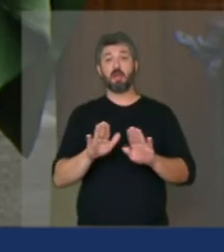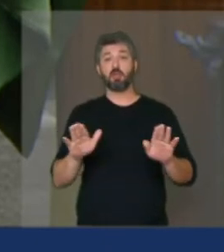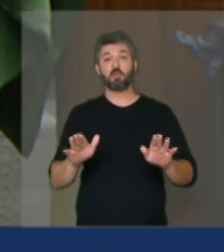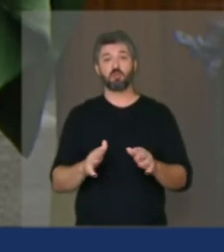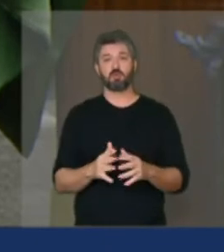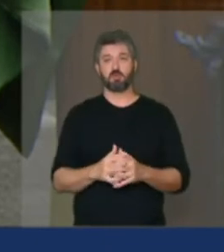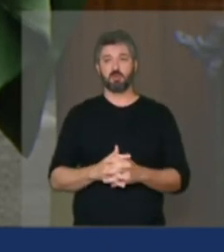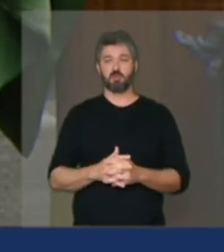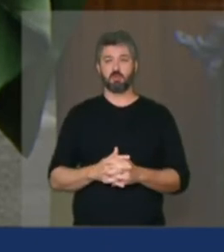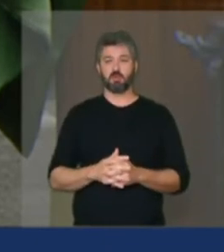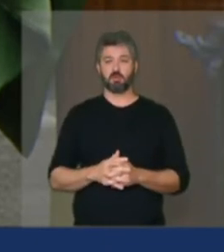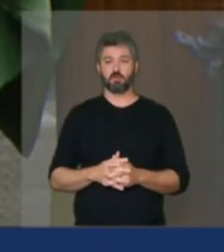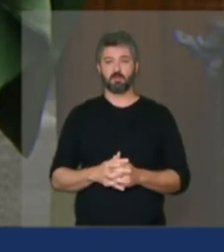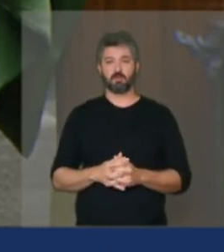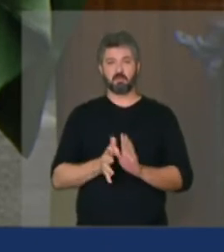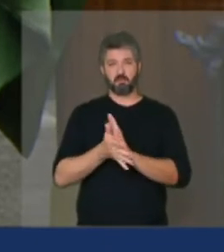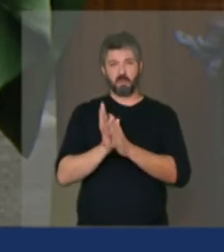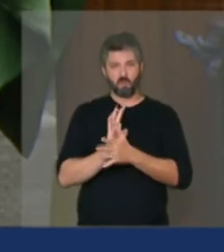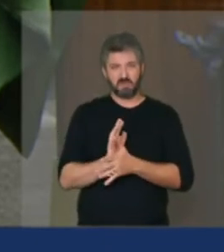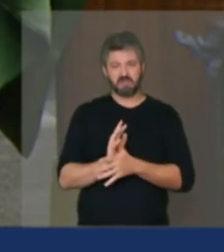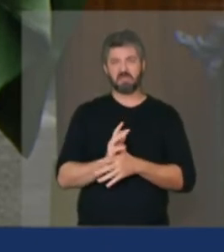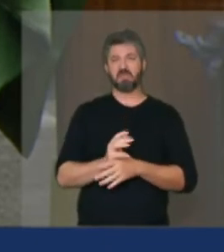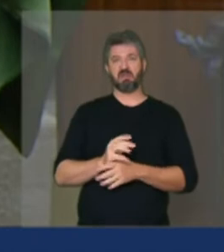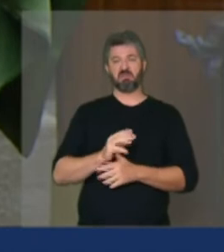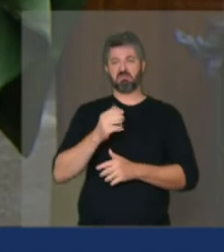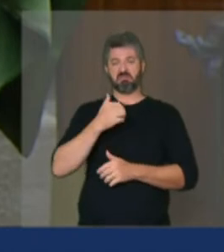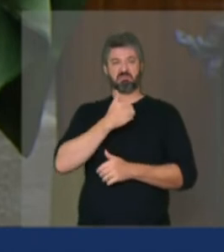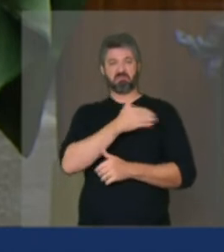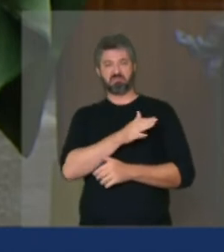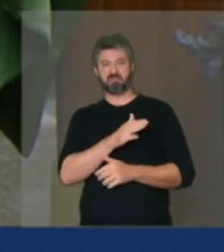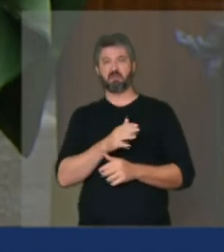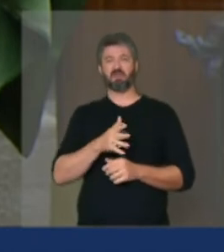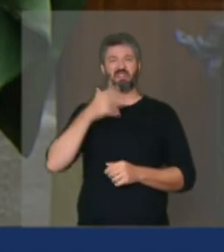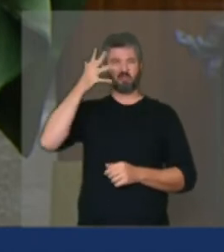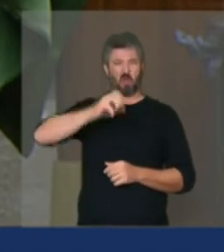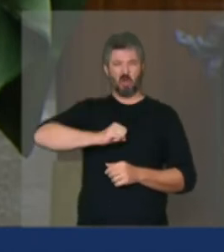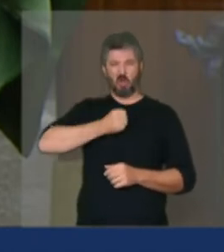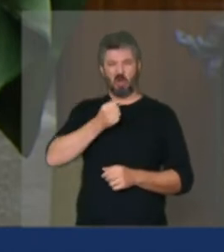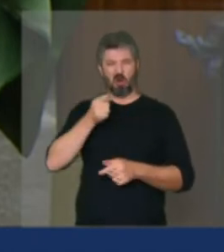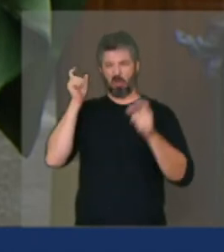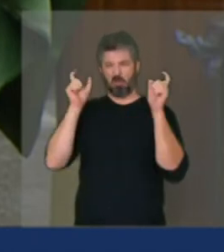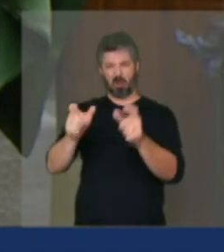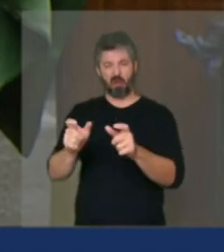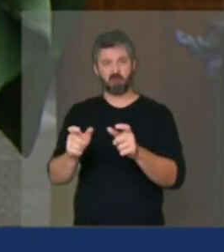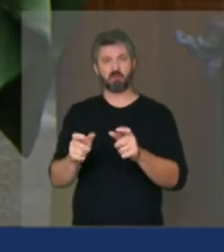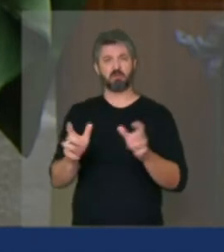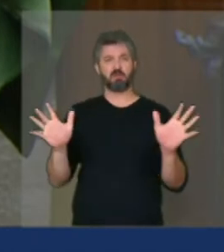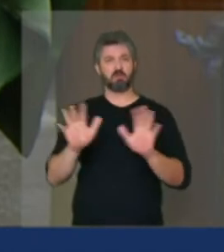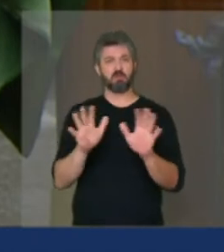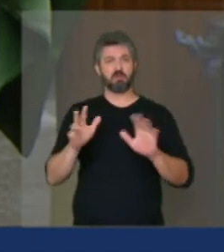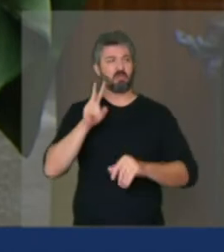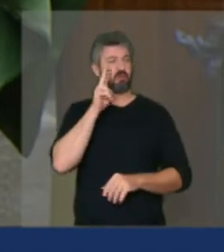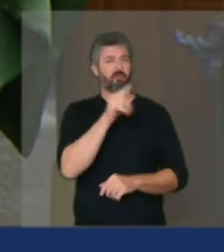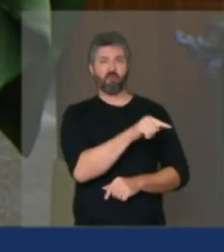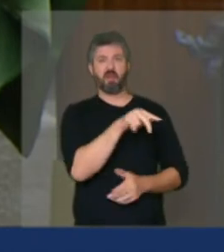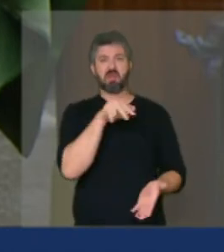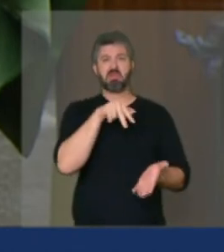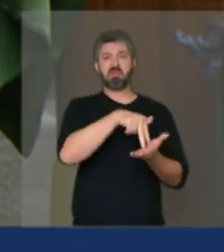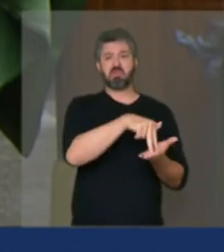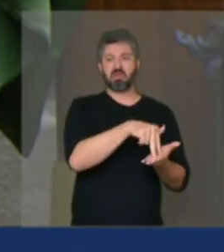ISSO. NÃO A INTOLERÂNCIA, NÃO ESSES DISCURSOS DE ÓDIO QUE A GENTE VÊ NESSA TRIBUNA, QUE A GENTE VÊ NA PRESIDÊ NCIA, QUE A GENTE VÊ NAS